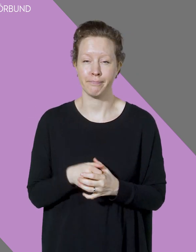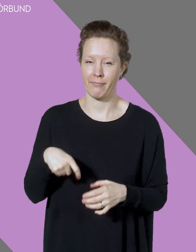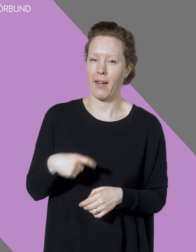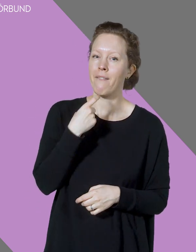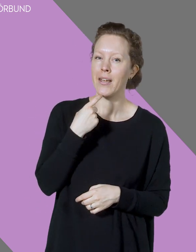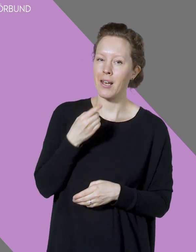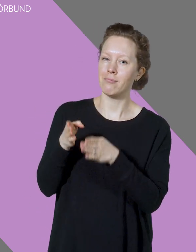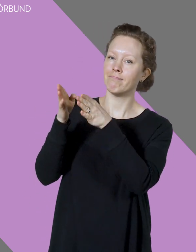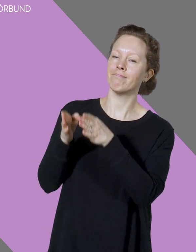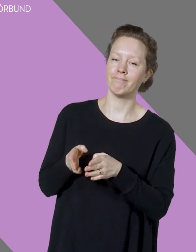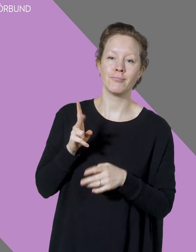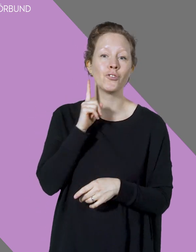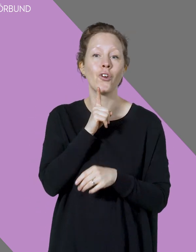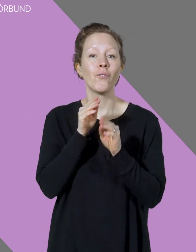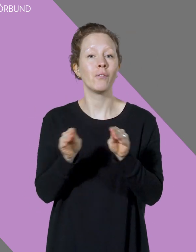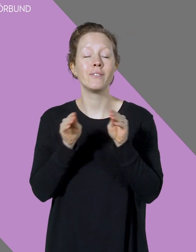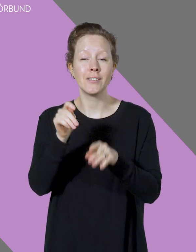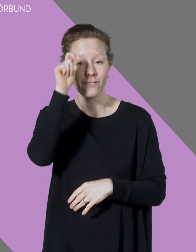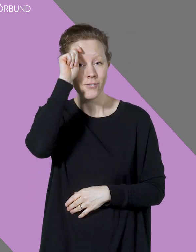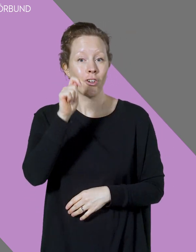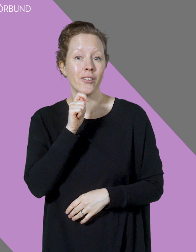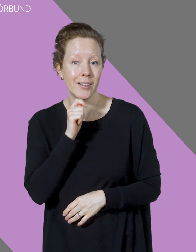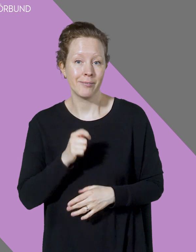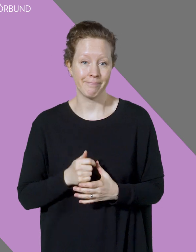som är dövundervisningens fader i Finland.